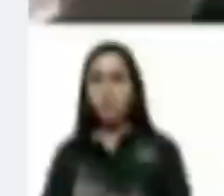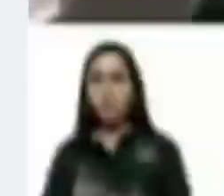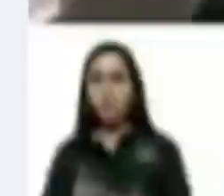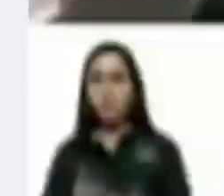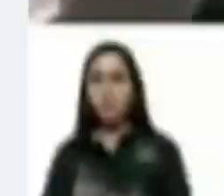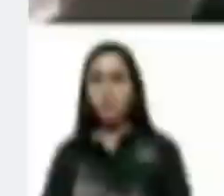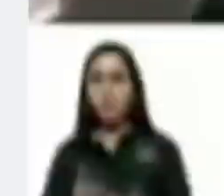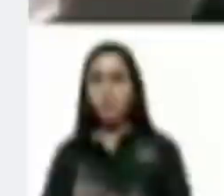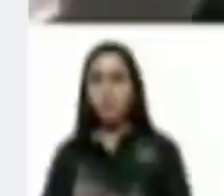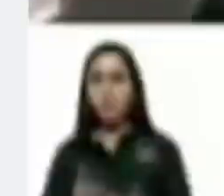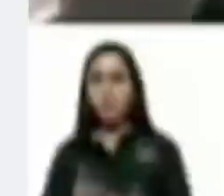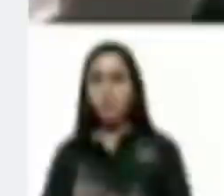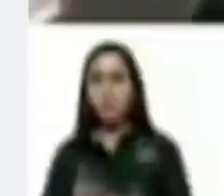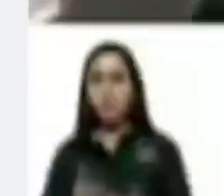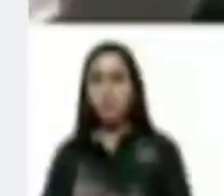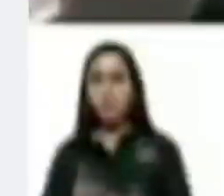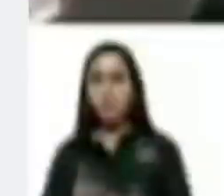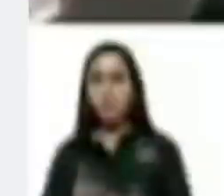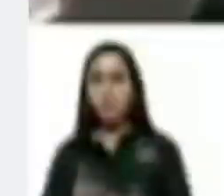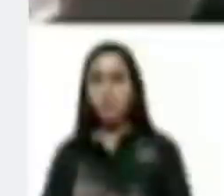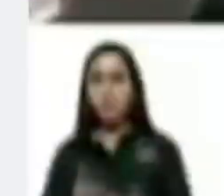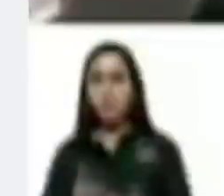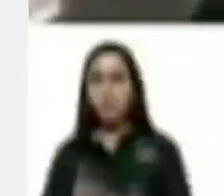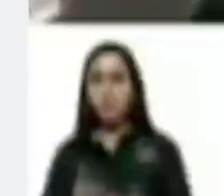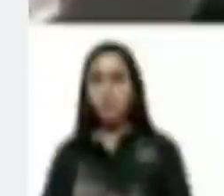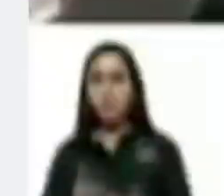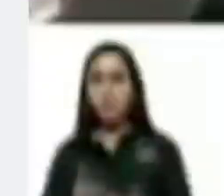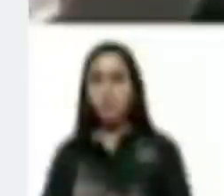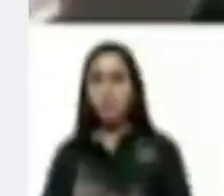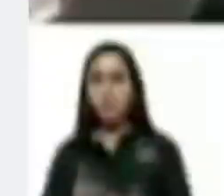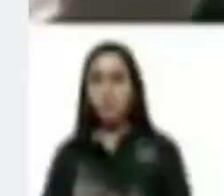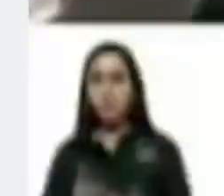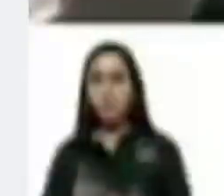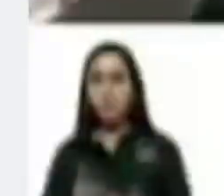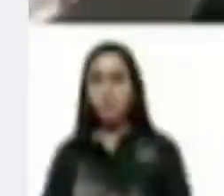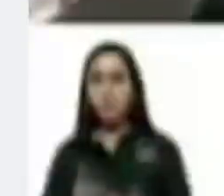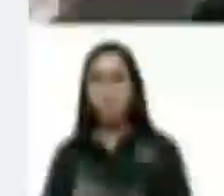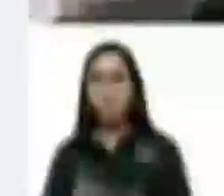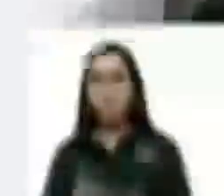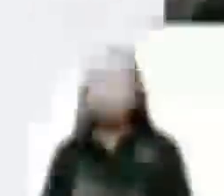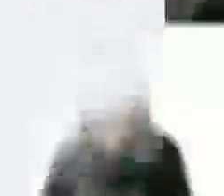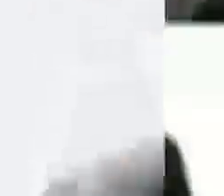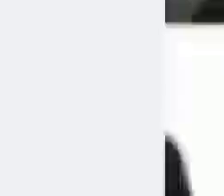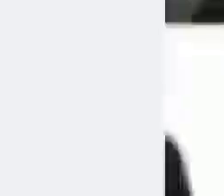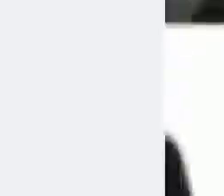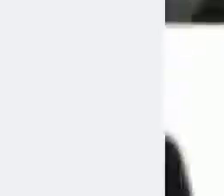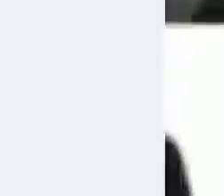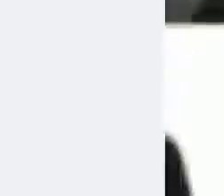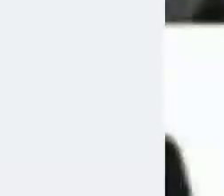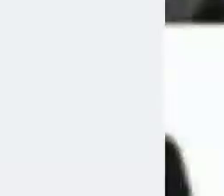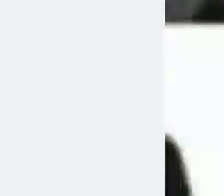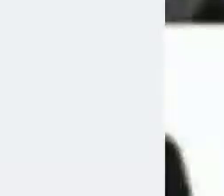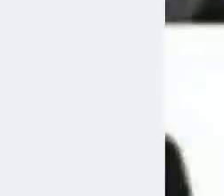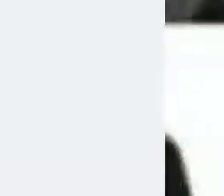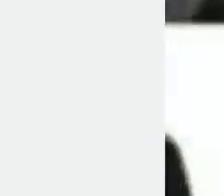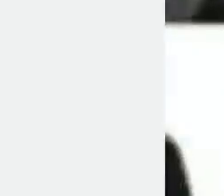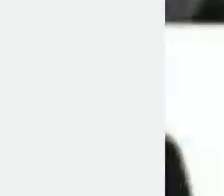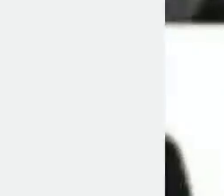cuál es el temor de los gringos y cuál es el temor de los europeos que nazcan nuevas oposiciones